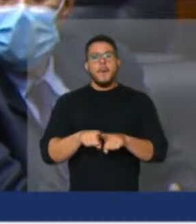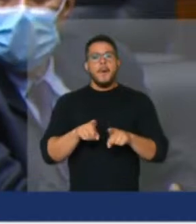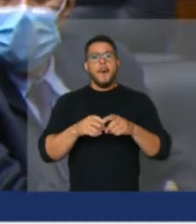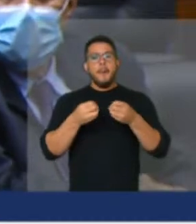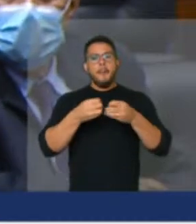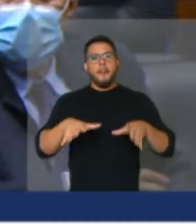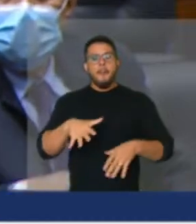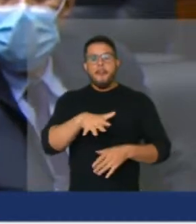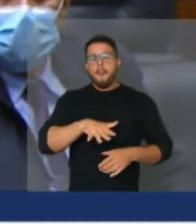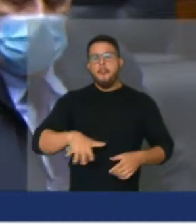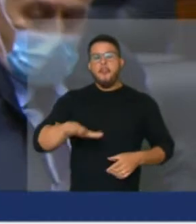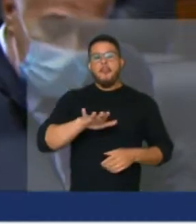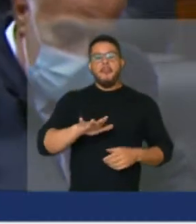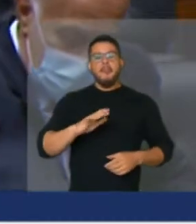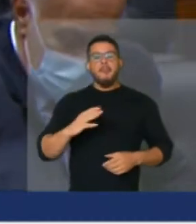INFELIZMENTE É PERMEADO DE CONTRADIÇÕES E NÃO PODE SER